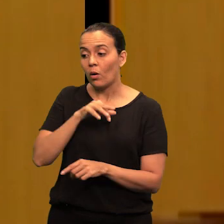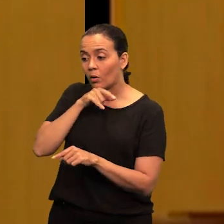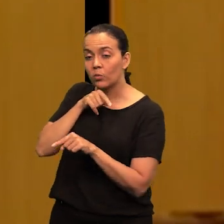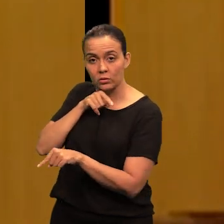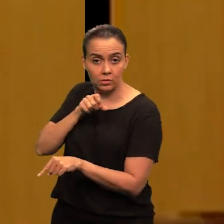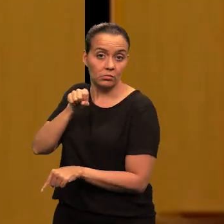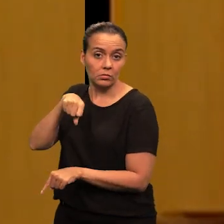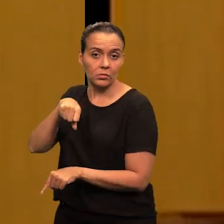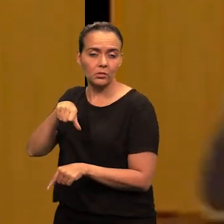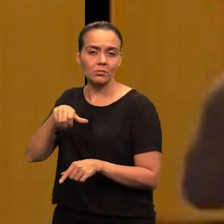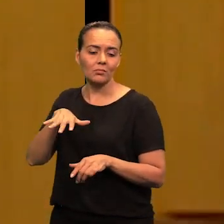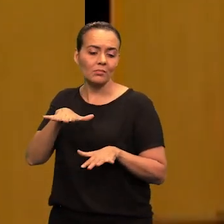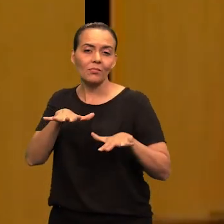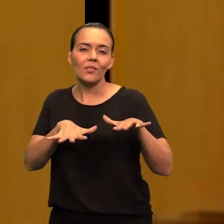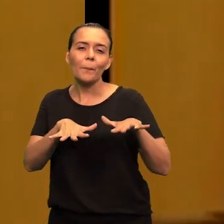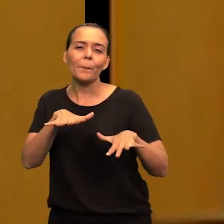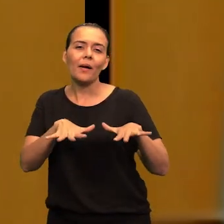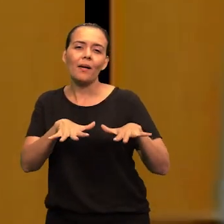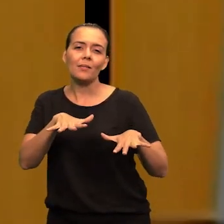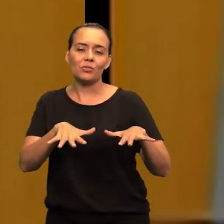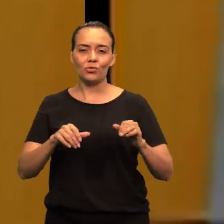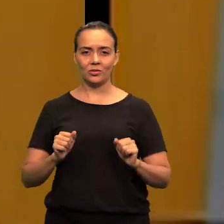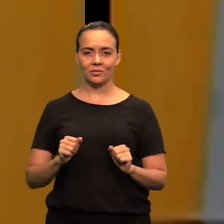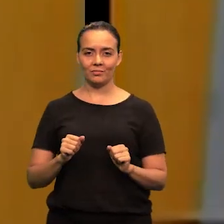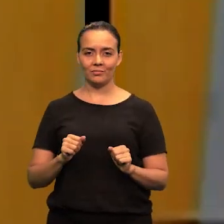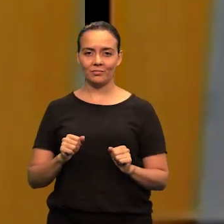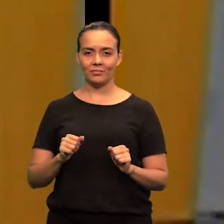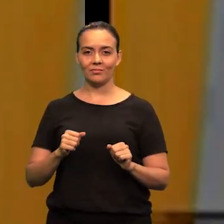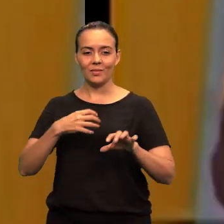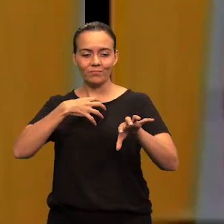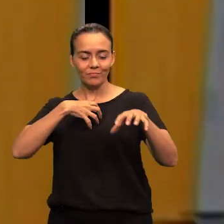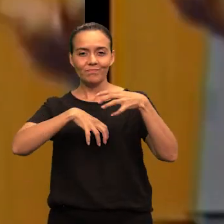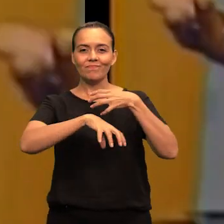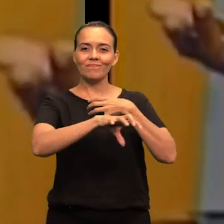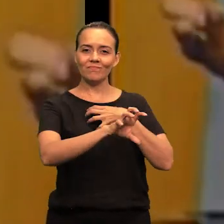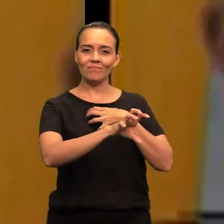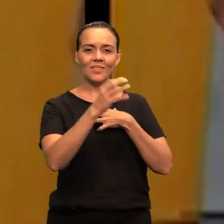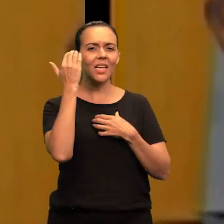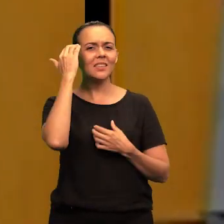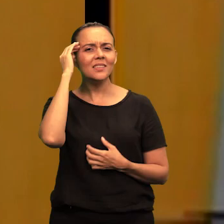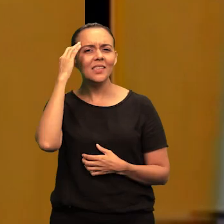indispensável, pra que nós possamos entender o outro, aceitar o outro. Mais do que